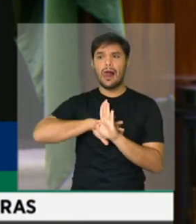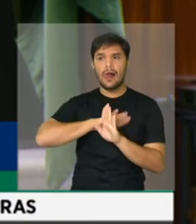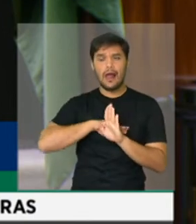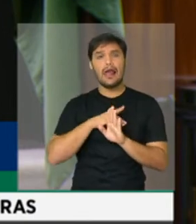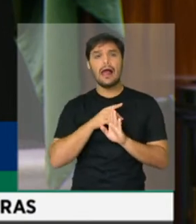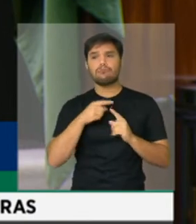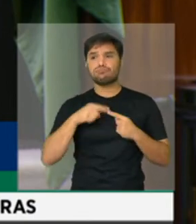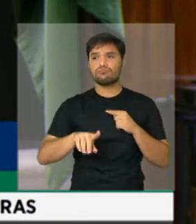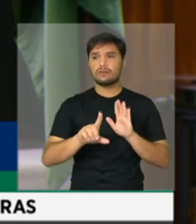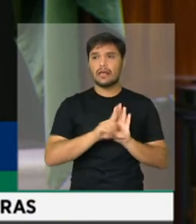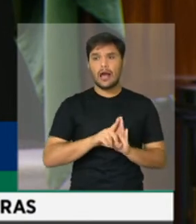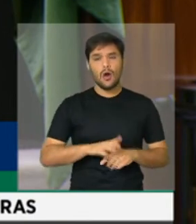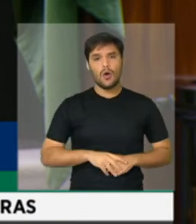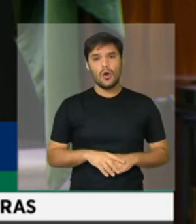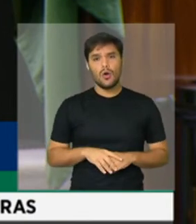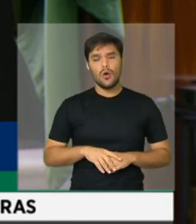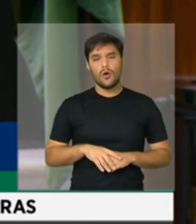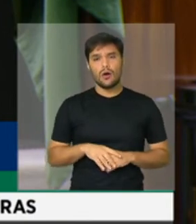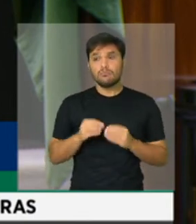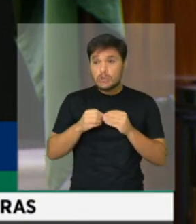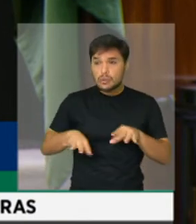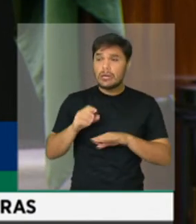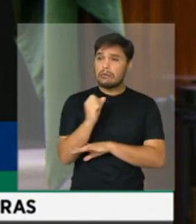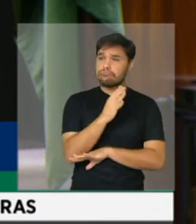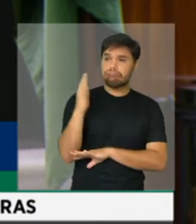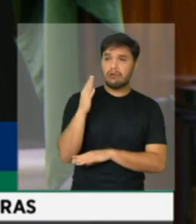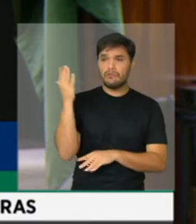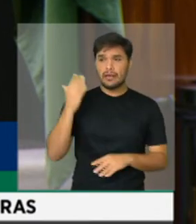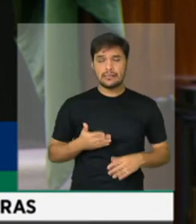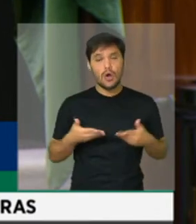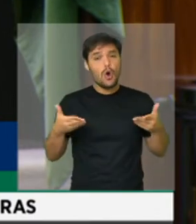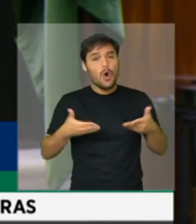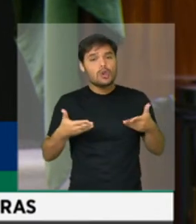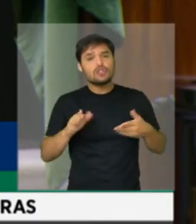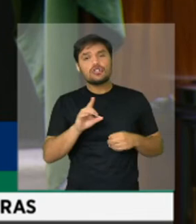AMAZÔNIA. ABATIDA ILEGALMENTE NA NOSSA AMAZÔNIA. NESTE DIA